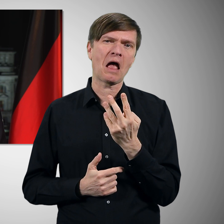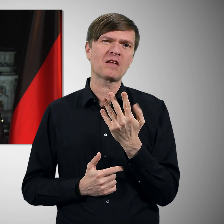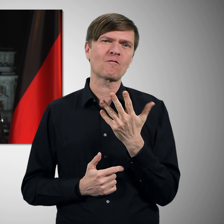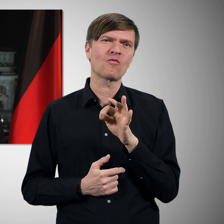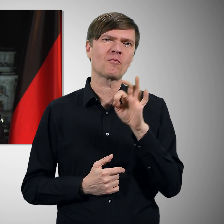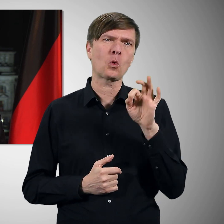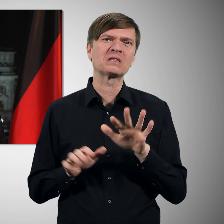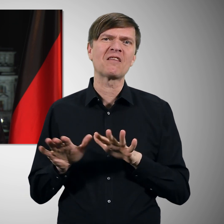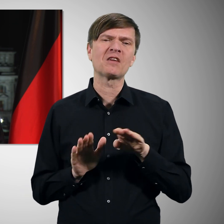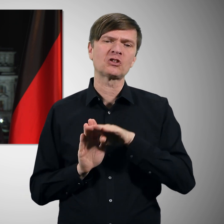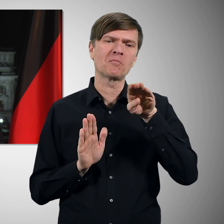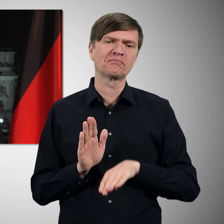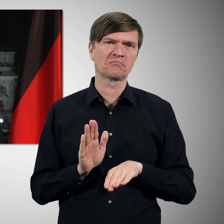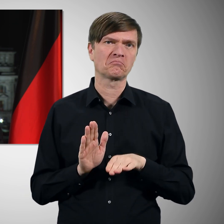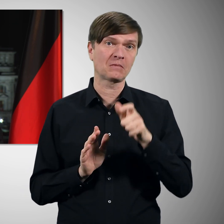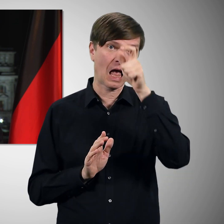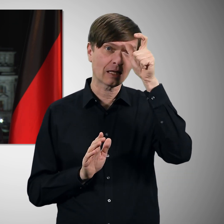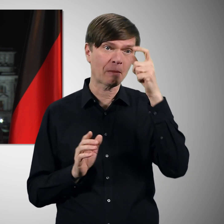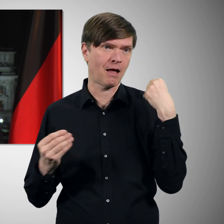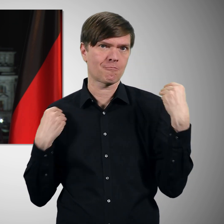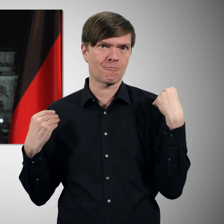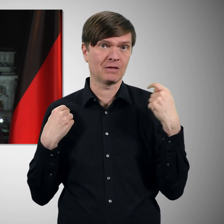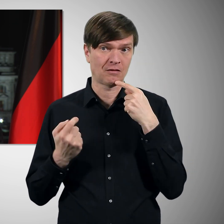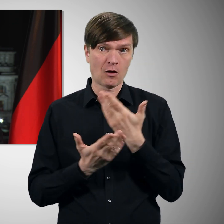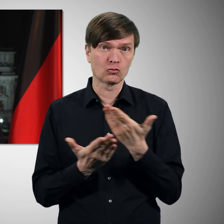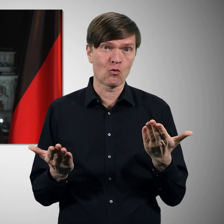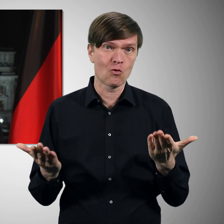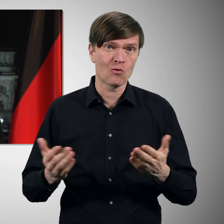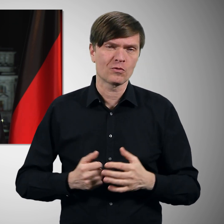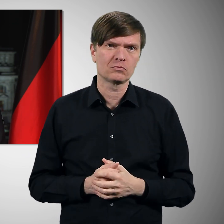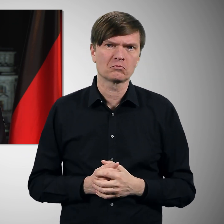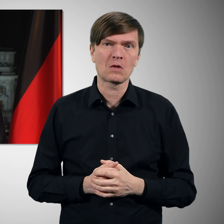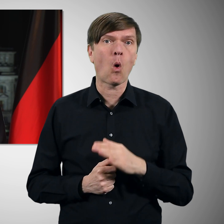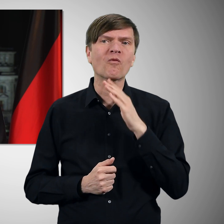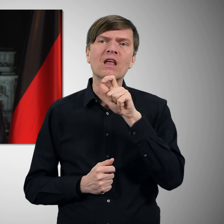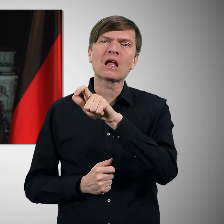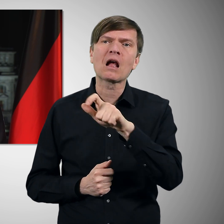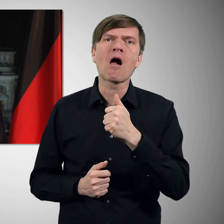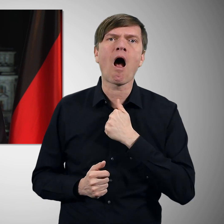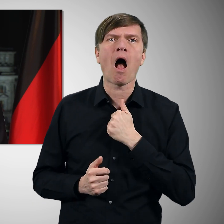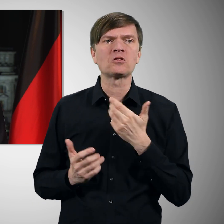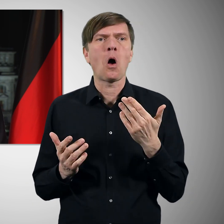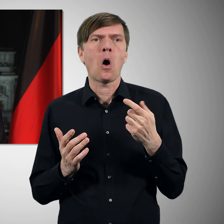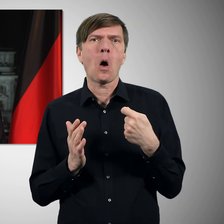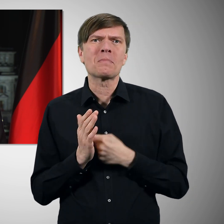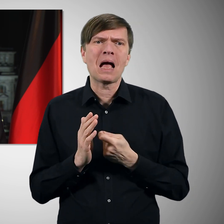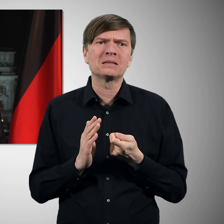hatten uns viele Expertinnen und Experten vorausgesagt. Viele befürchteten, die Preise würden immer weiter steigen.